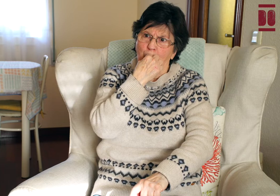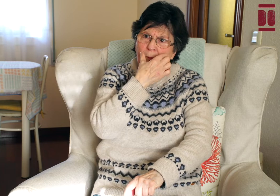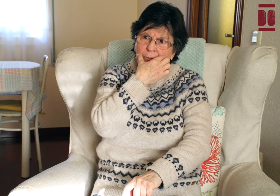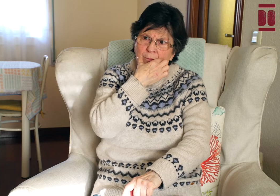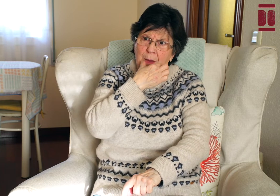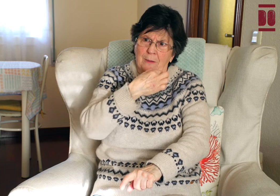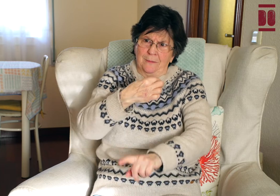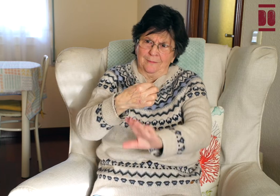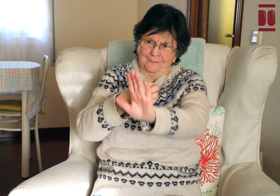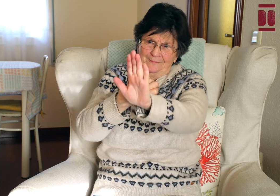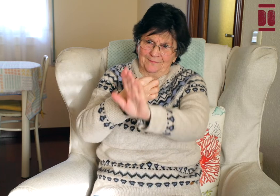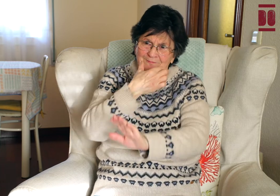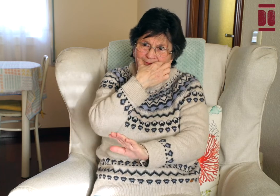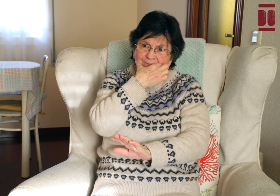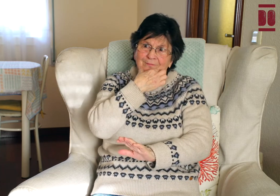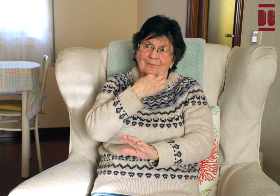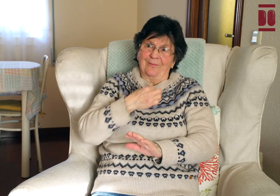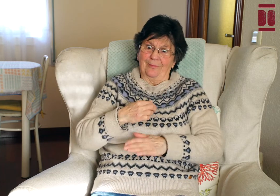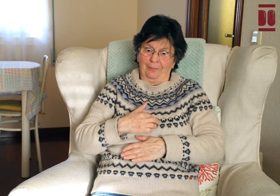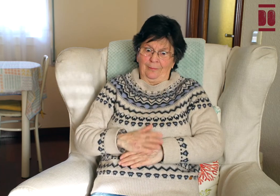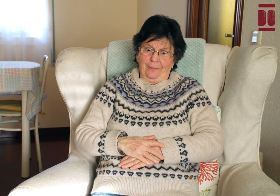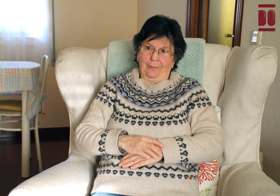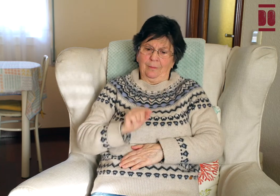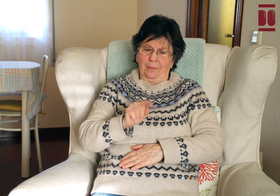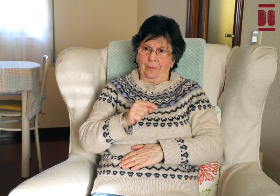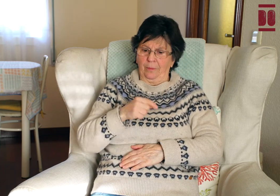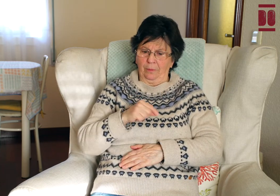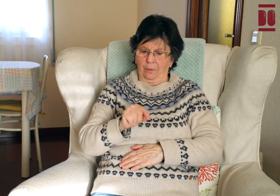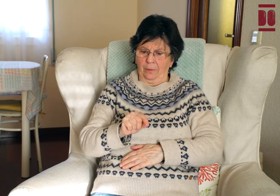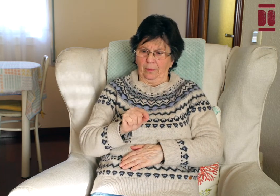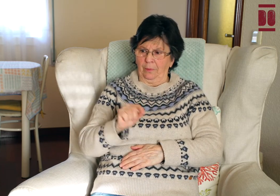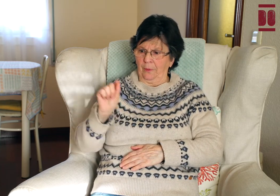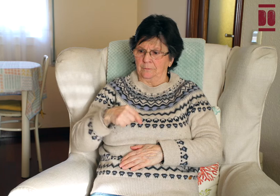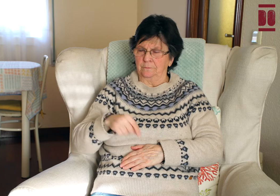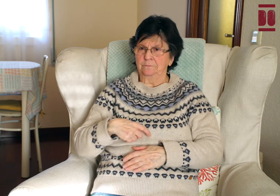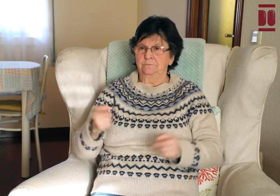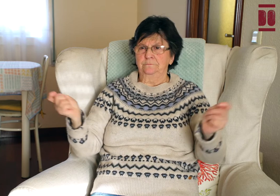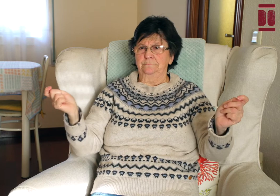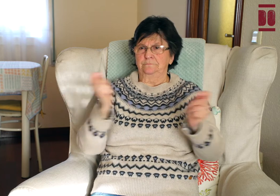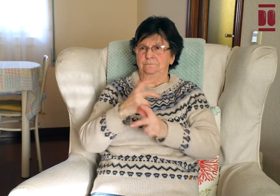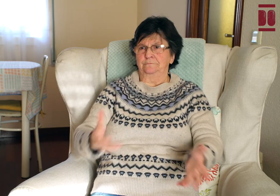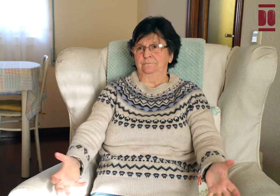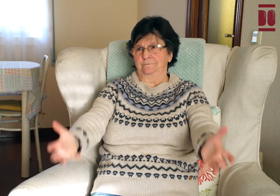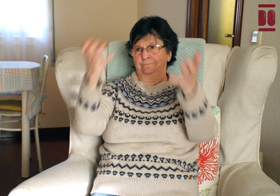era facilísimo. Me quedé alucinada, lo rellené todo y ¡aprobé!